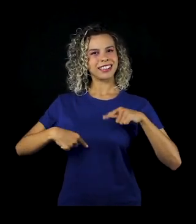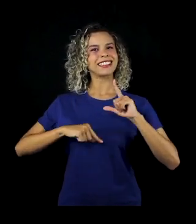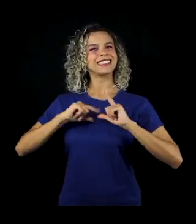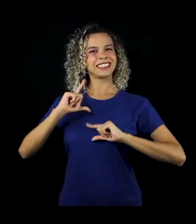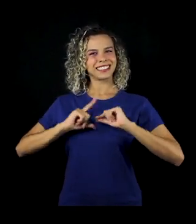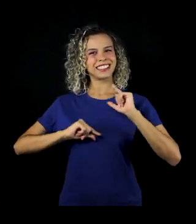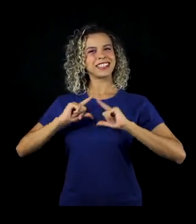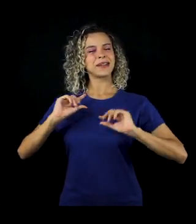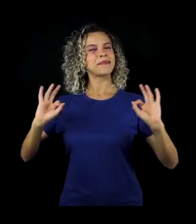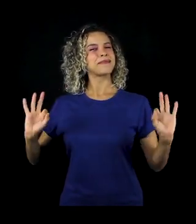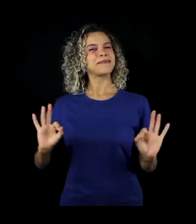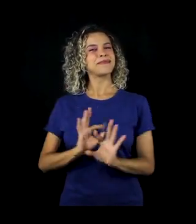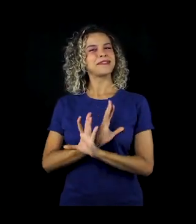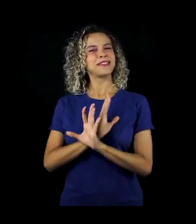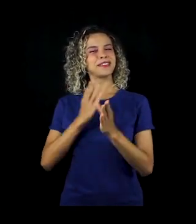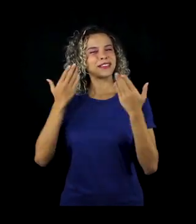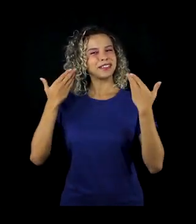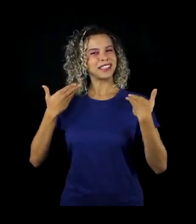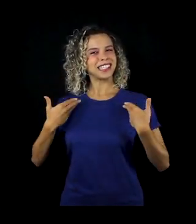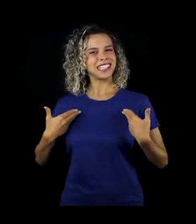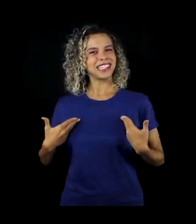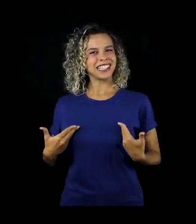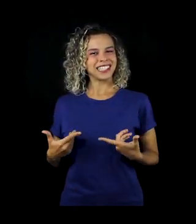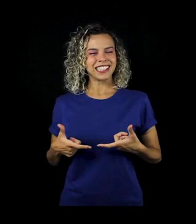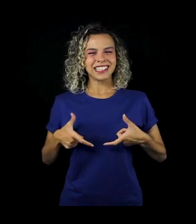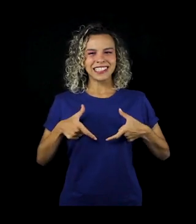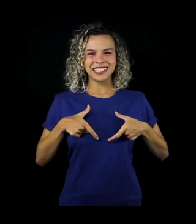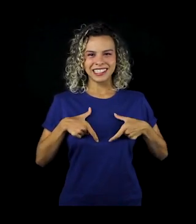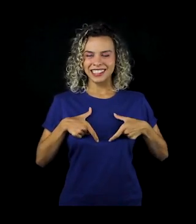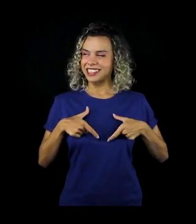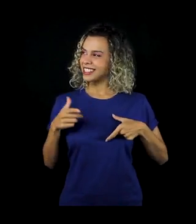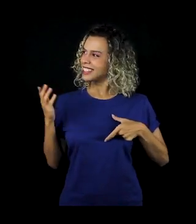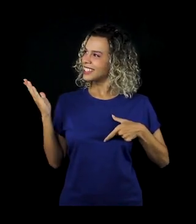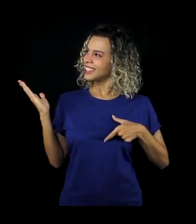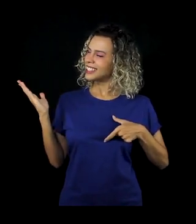a nossa estrela que recolhe e expande,